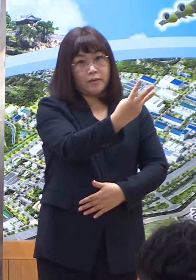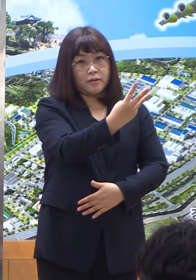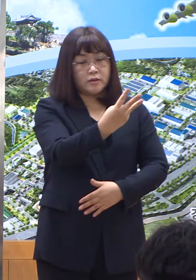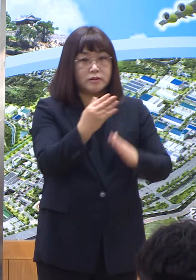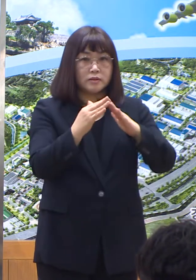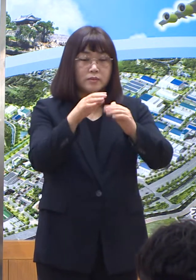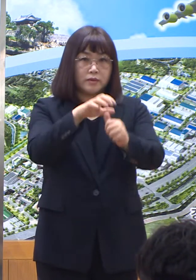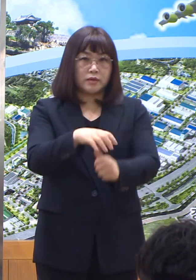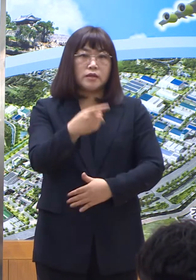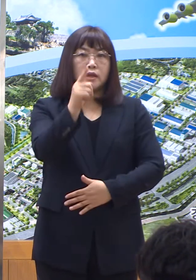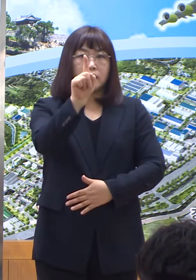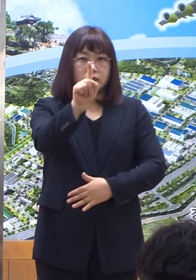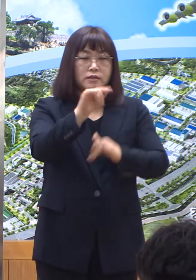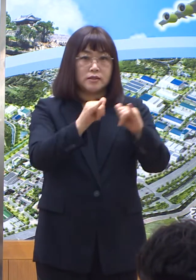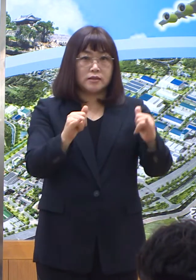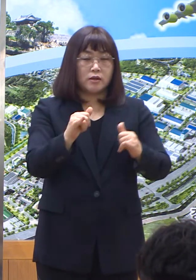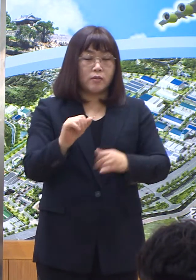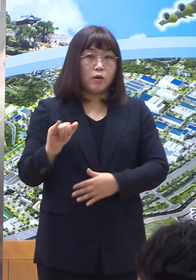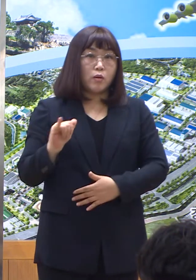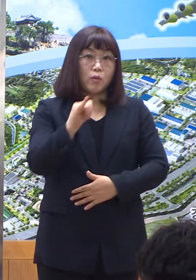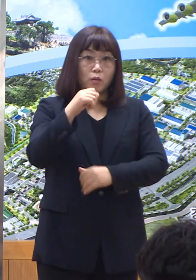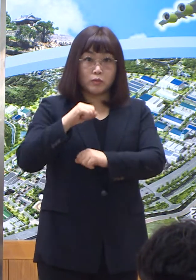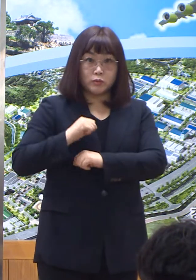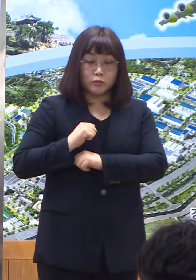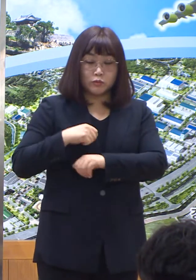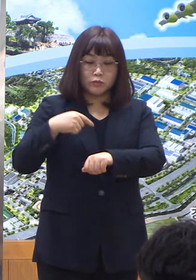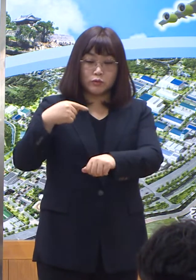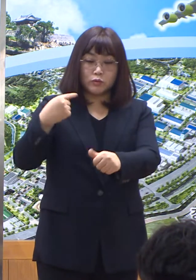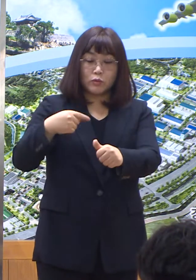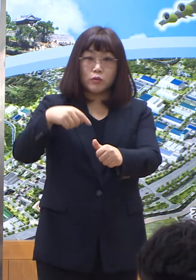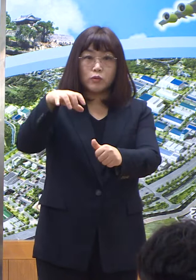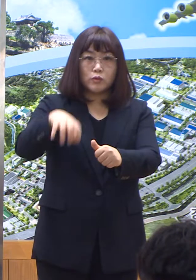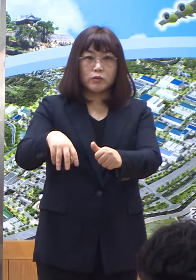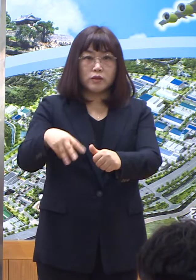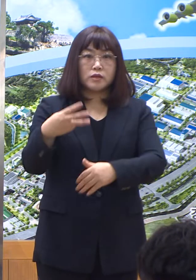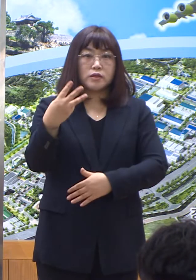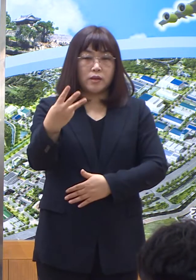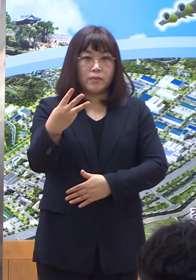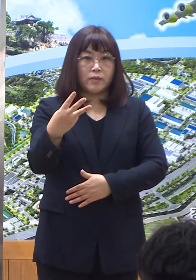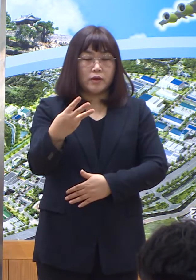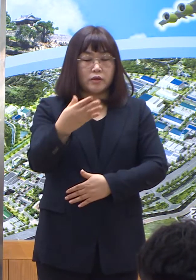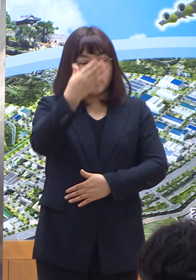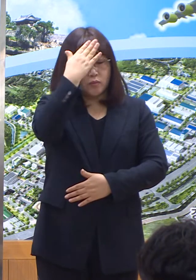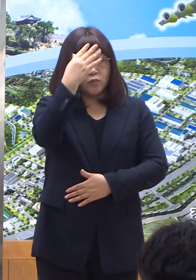자가격리자 1명, 공군교육사 관련 3명 시민 무료 선제검사자 5명 입니다.